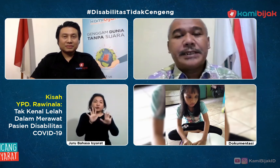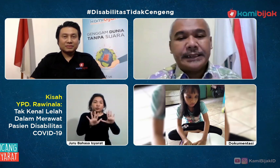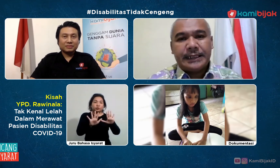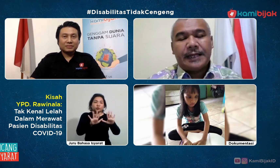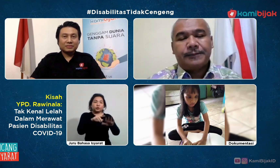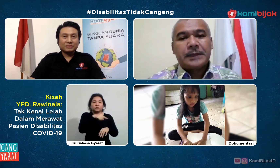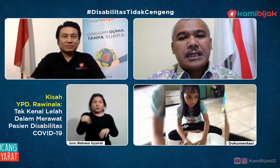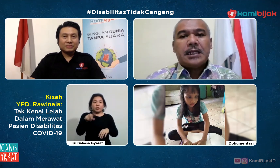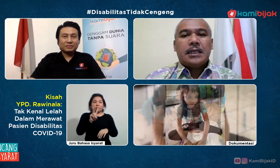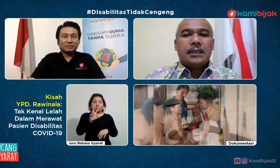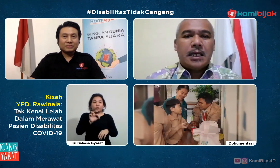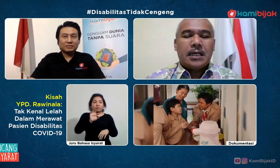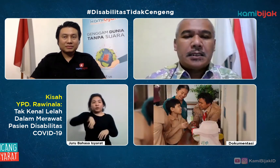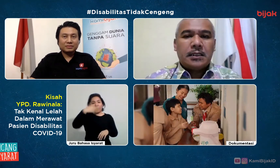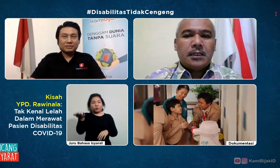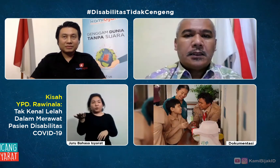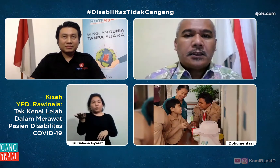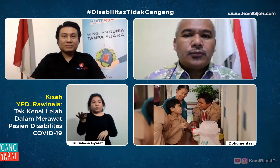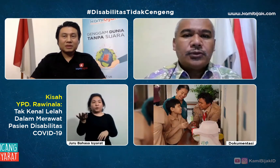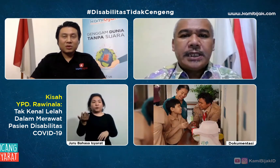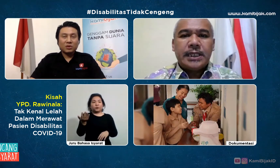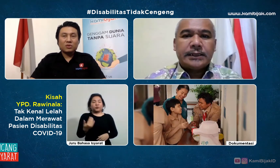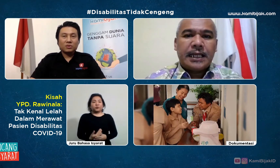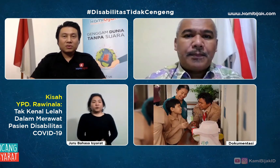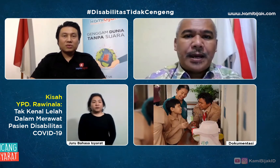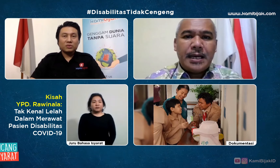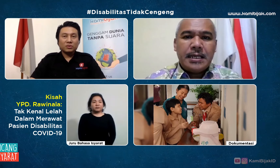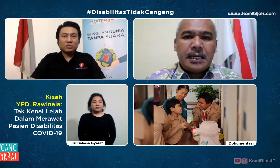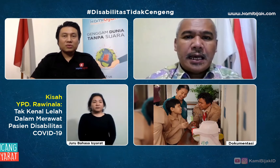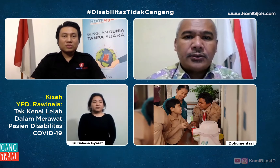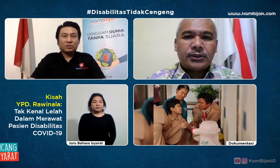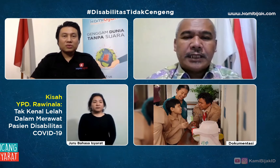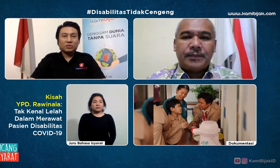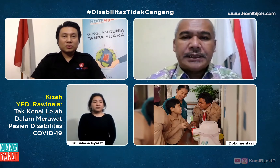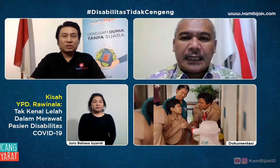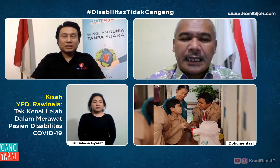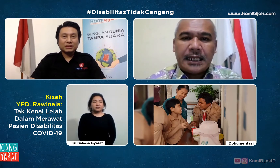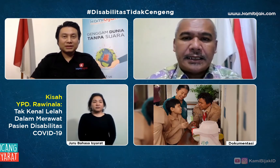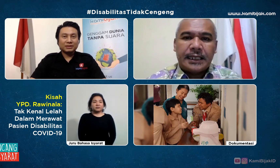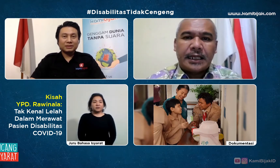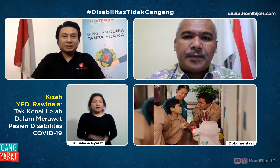yang di asrama pendidikan kemudian kenapa harus kita pisahkan ada